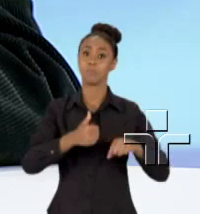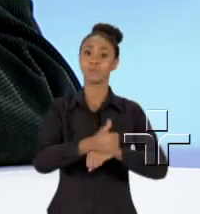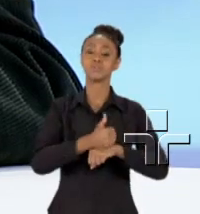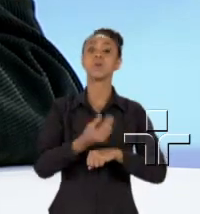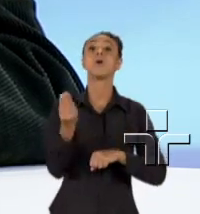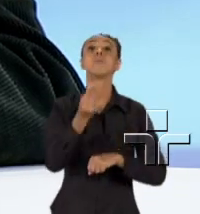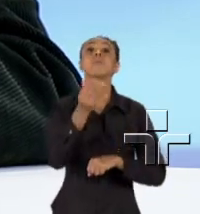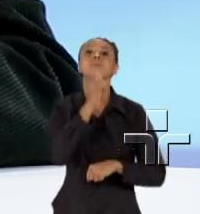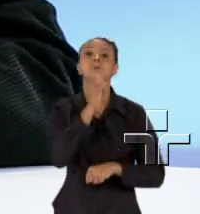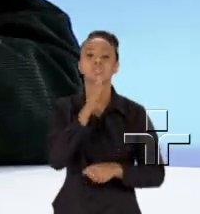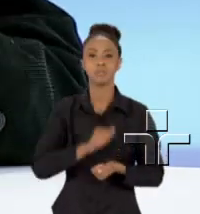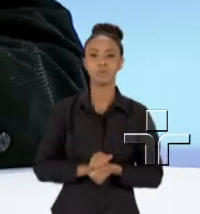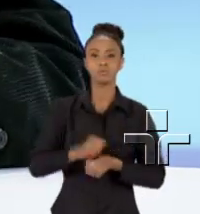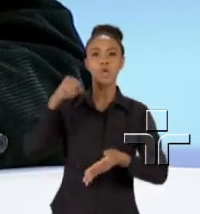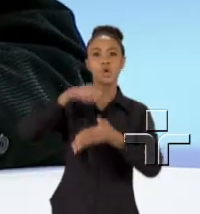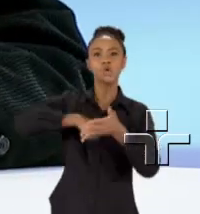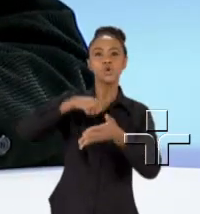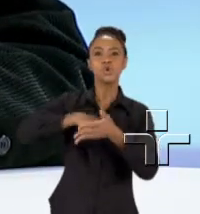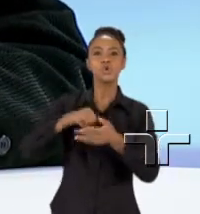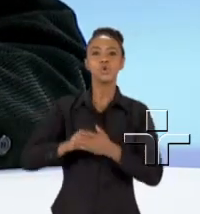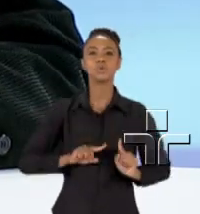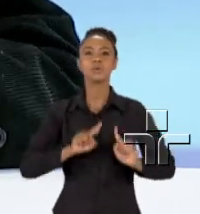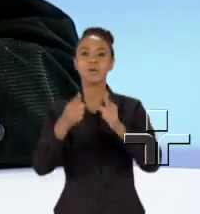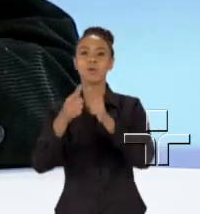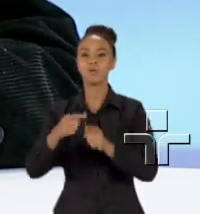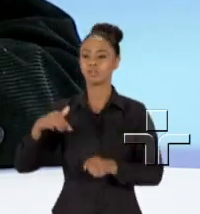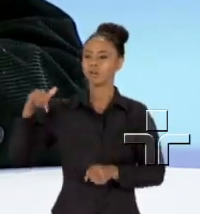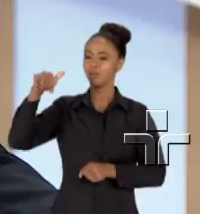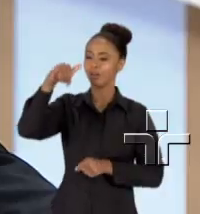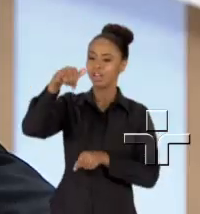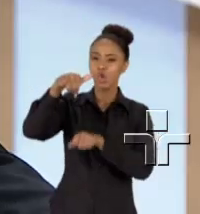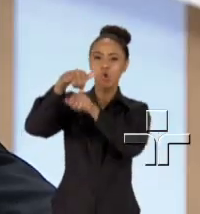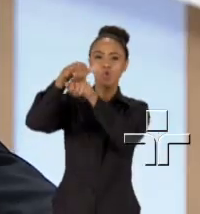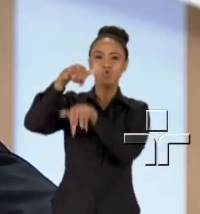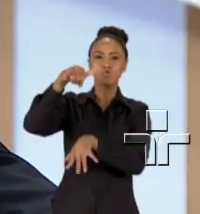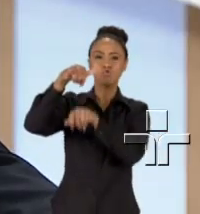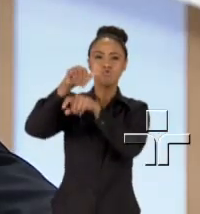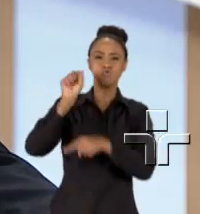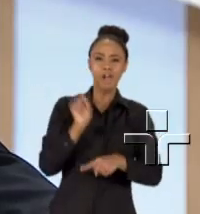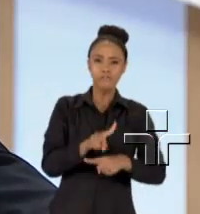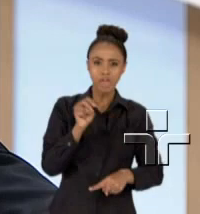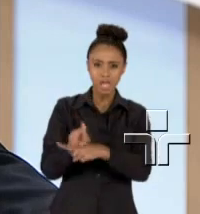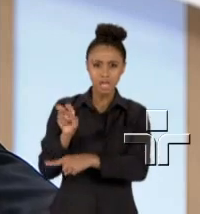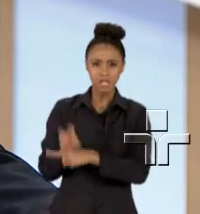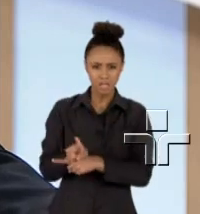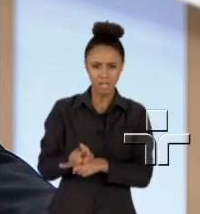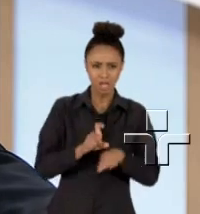acho que é uma coisa que mobiliza, fala de perto aos cozinheiros.